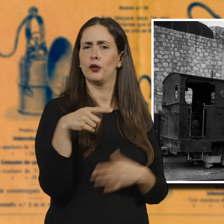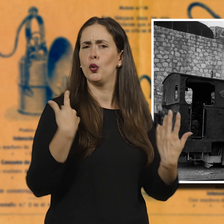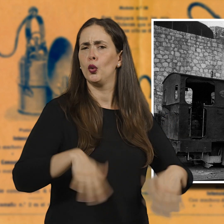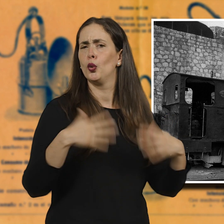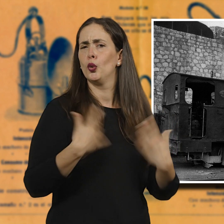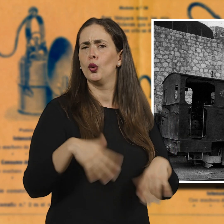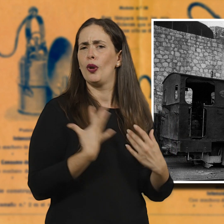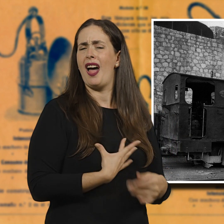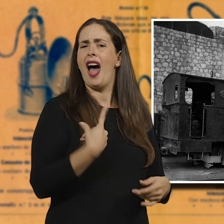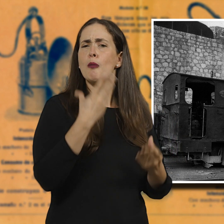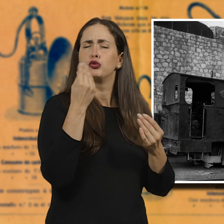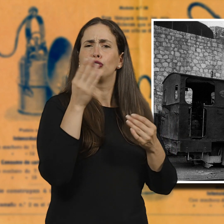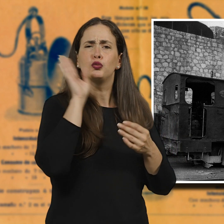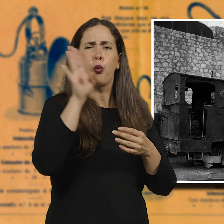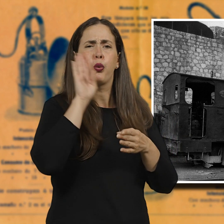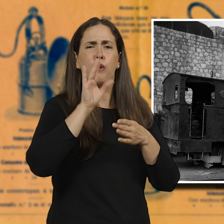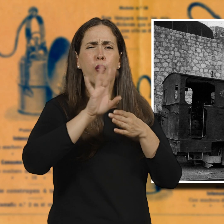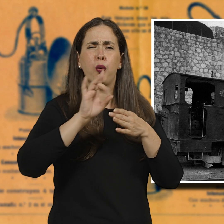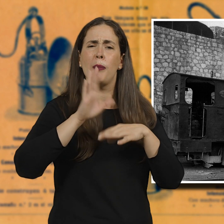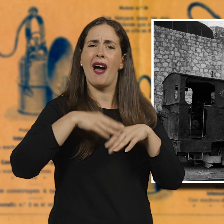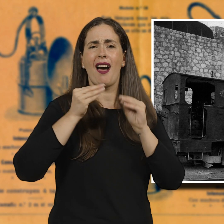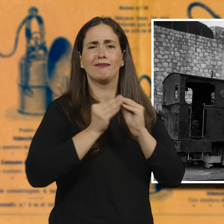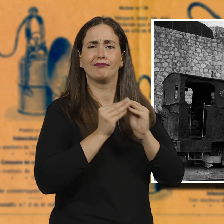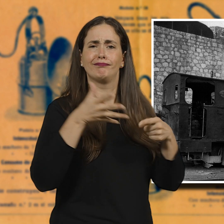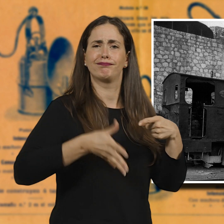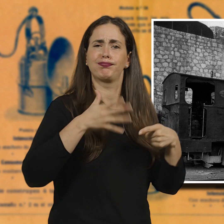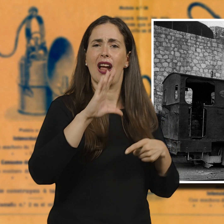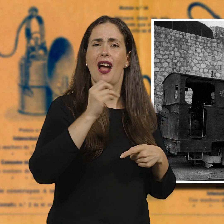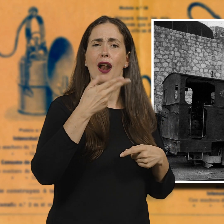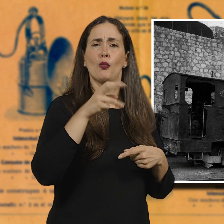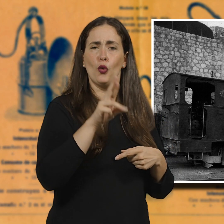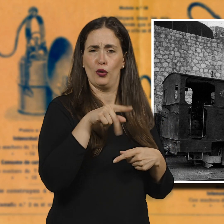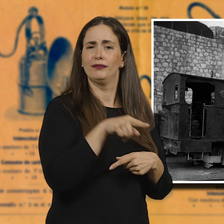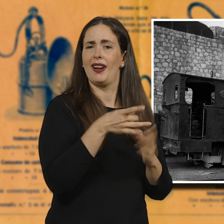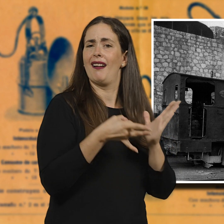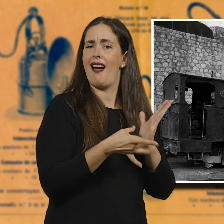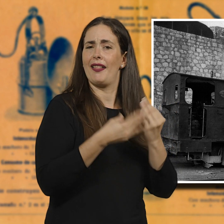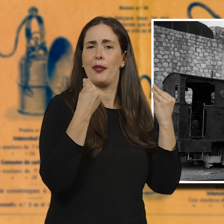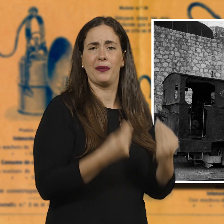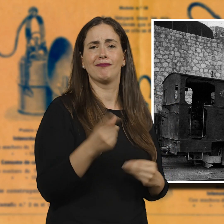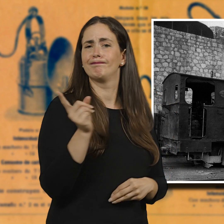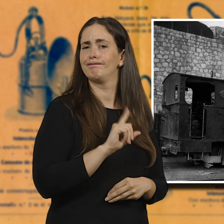generava un excés d’impureses per fabricar carbur de calci de bona qualitat,